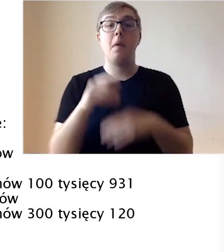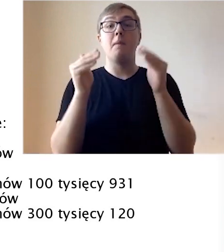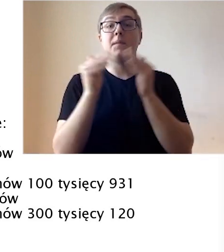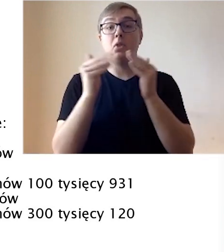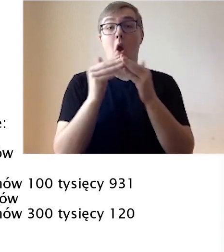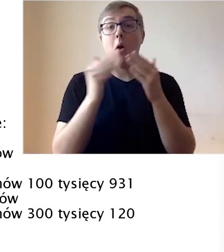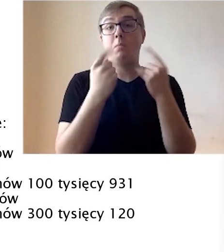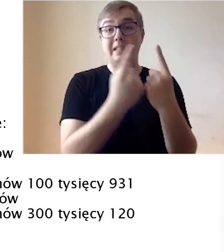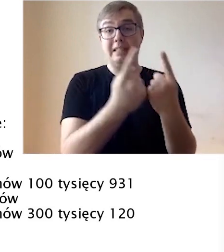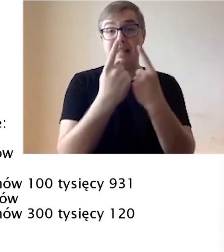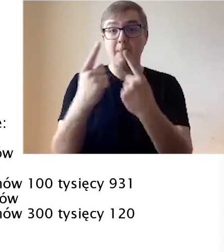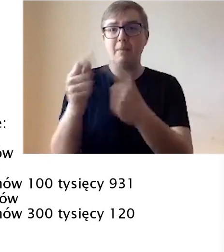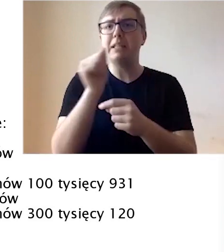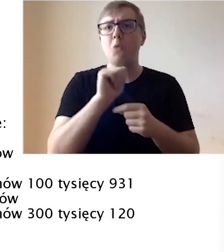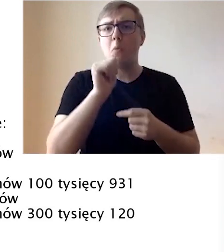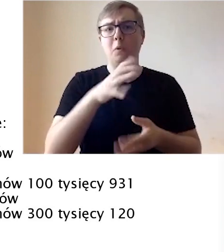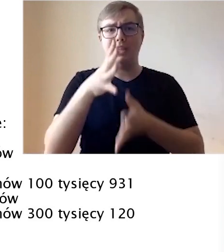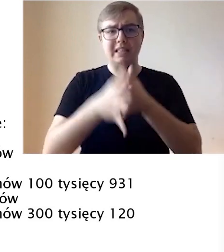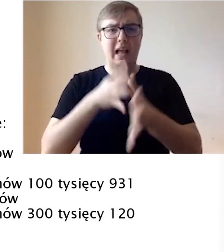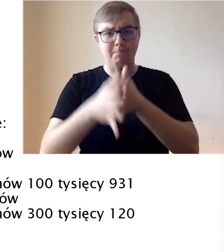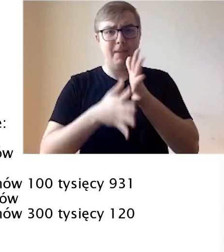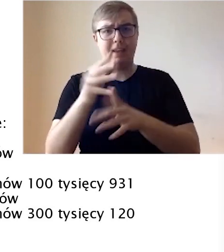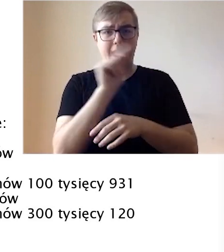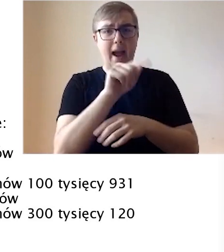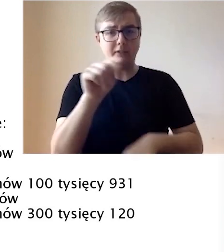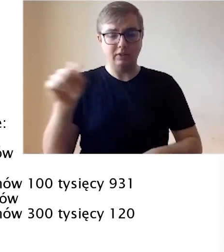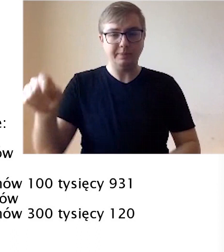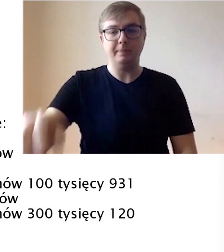W domu spróbujcie zamigać te liczby!